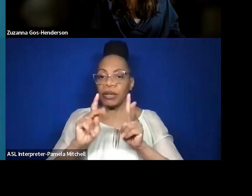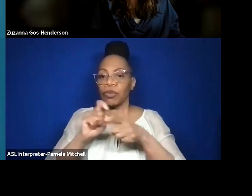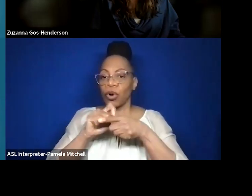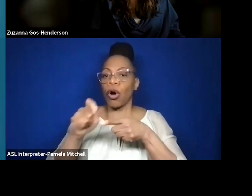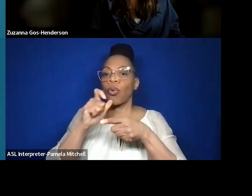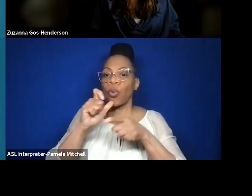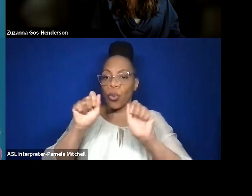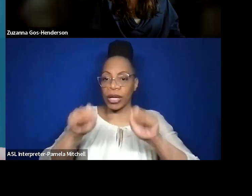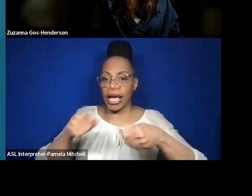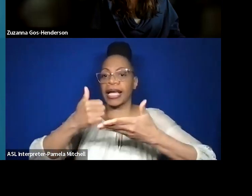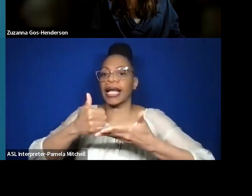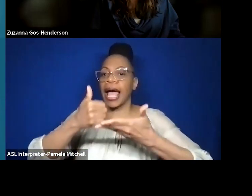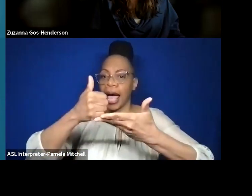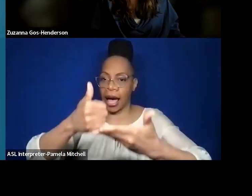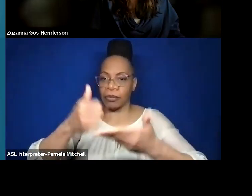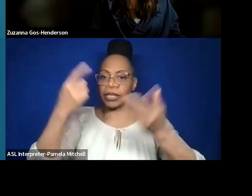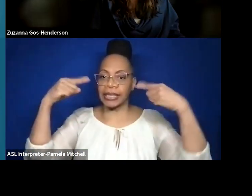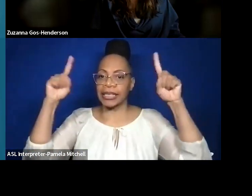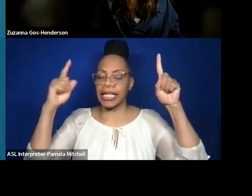Tenemos un especialista en asuntos públicos,